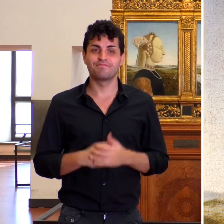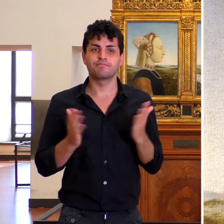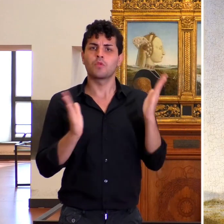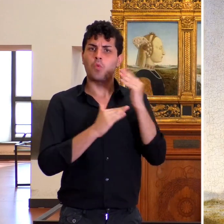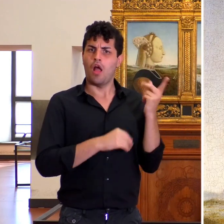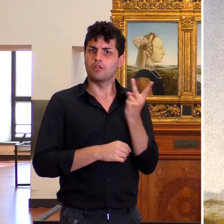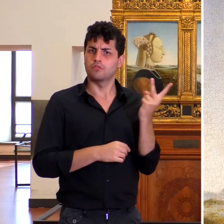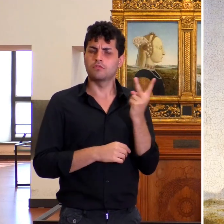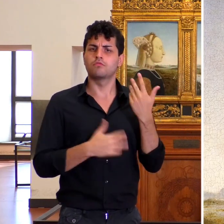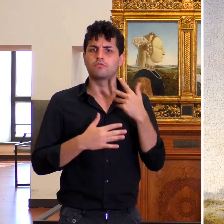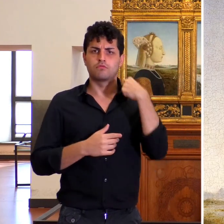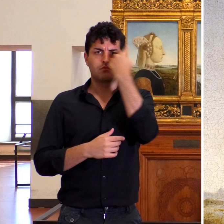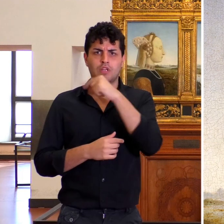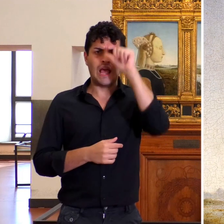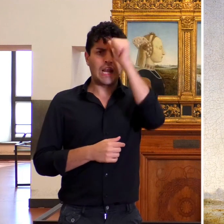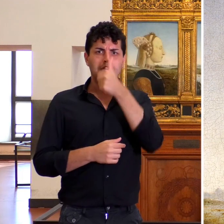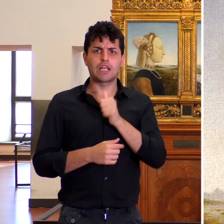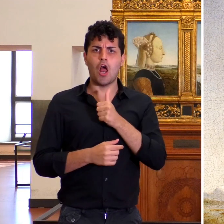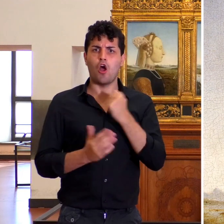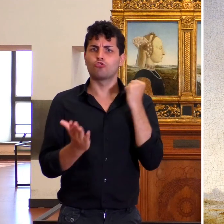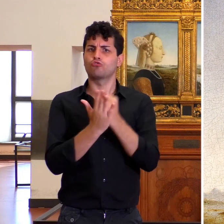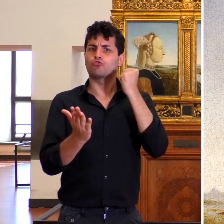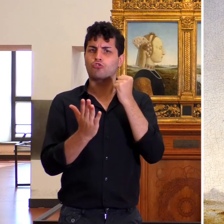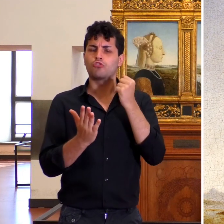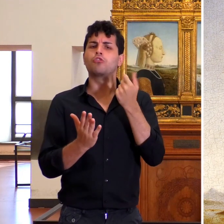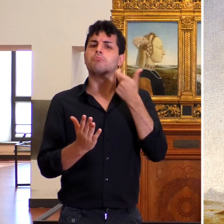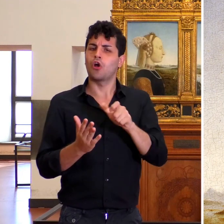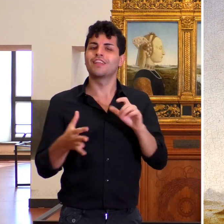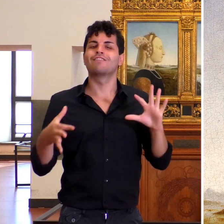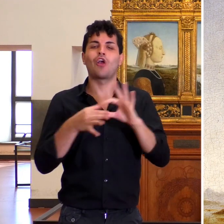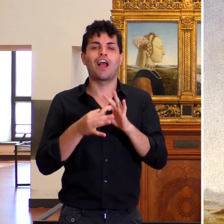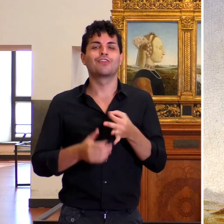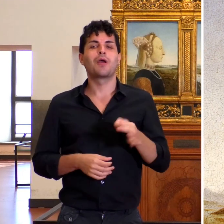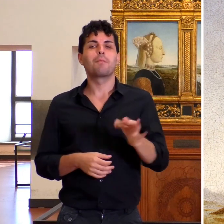I Duchi sono ritratti di profilo come era d'uso fra gli imperatori romani